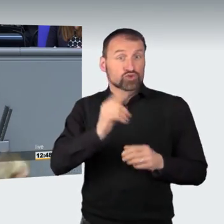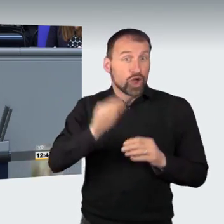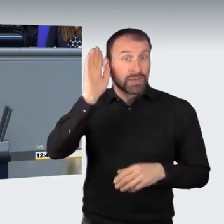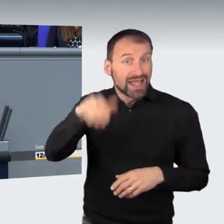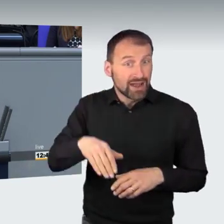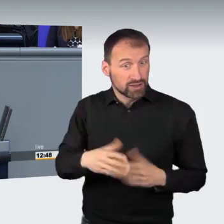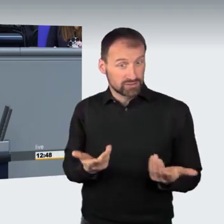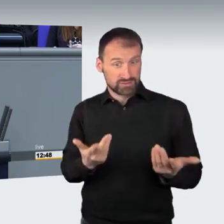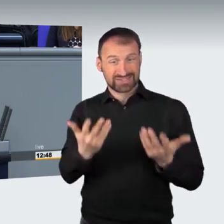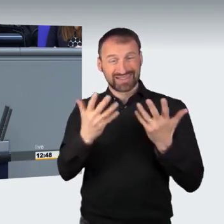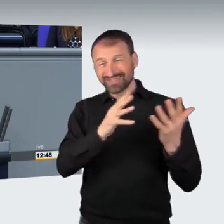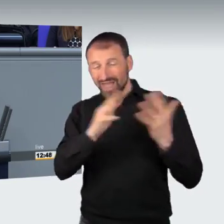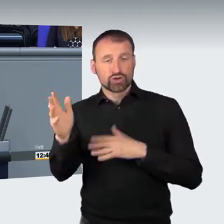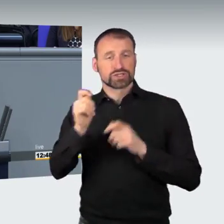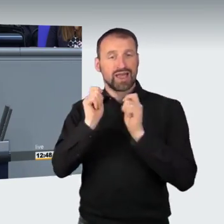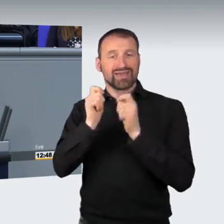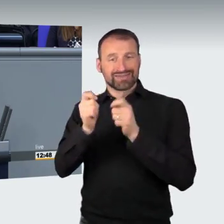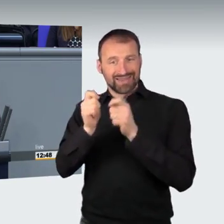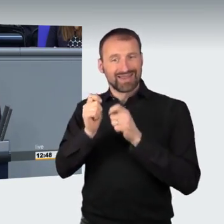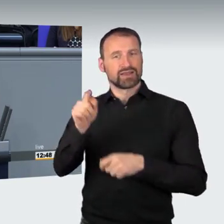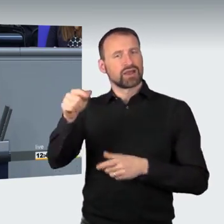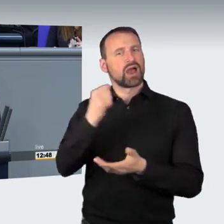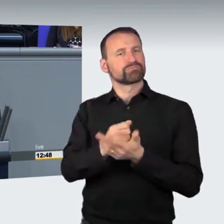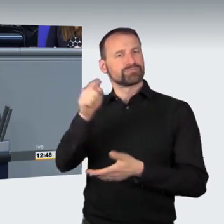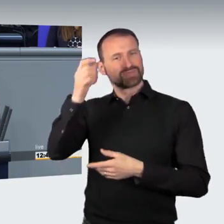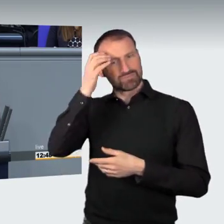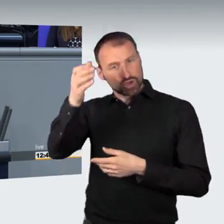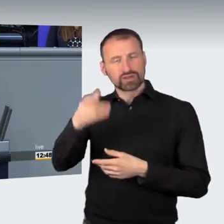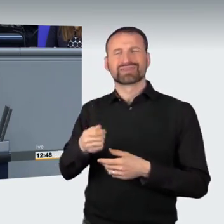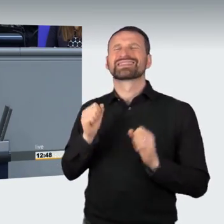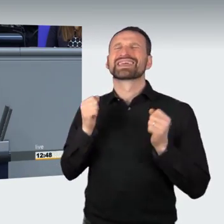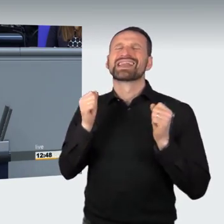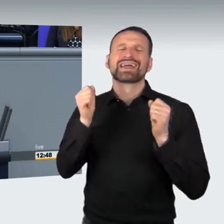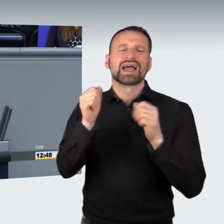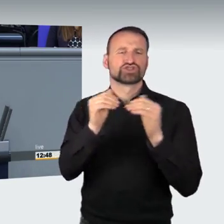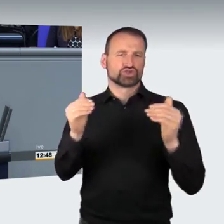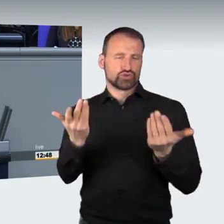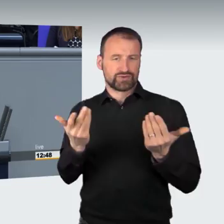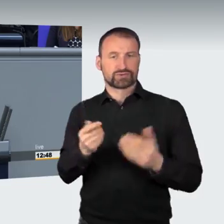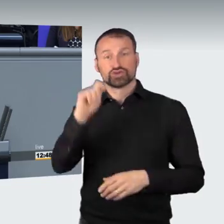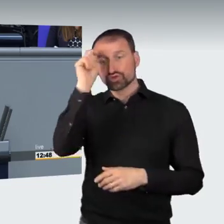das Wohnen in München eigentlich nicht mehr leisten können. Umso bedenklicher ist auch, zu sehen, dass sich dieses Drama